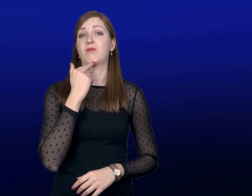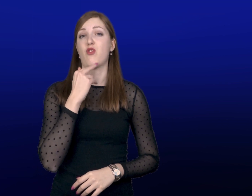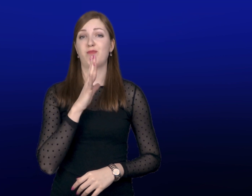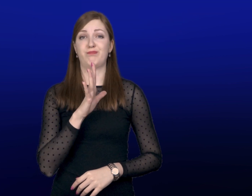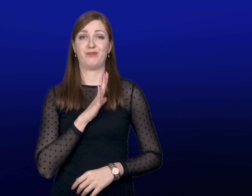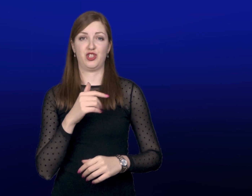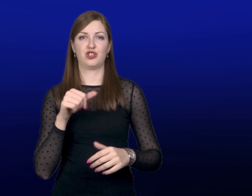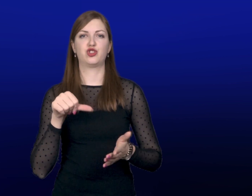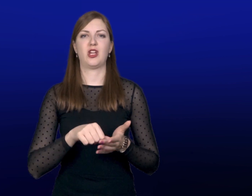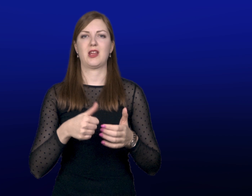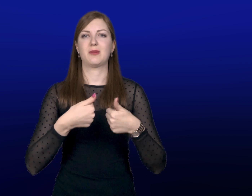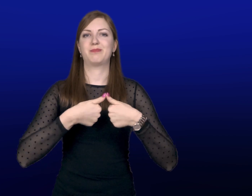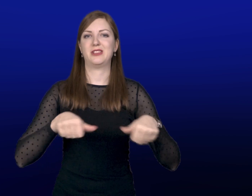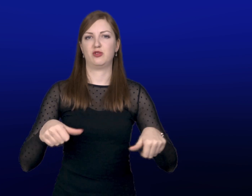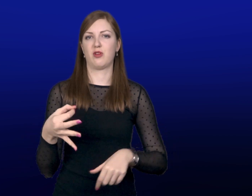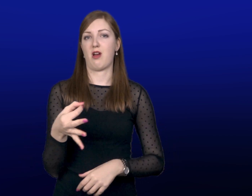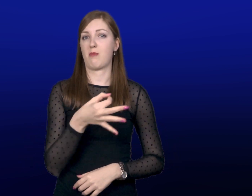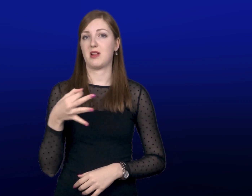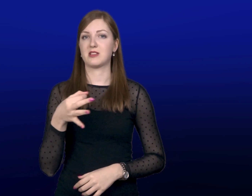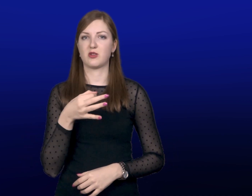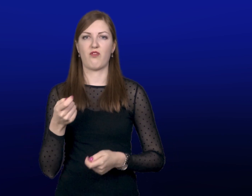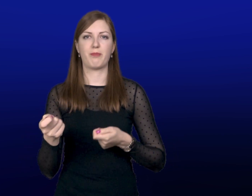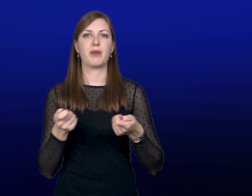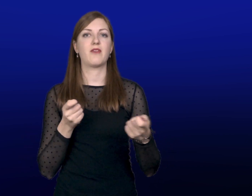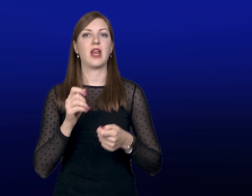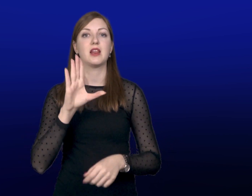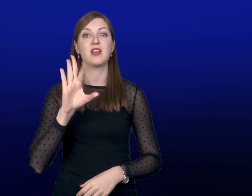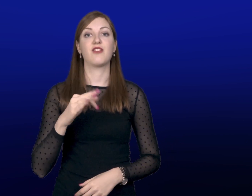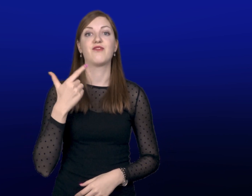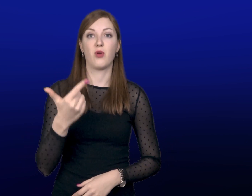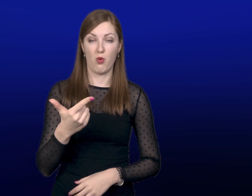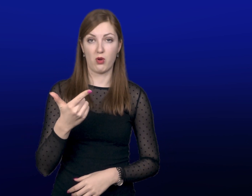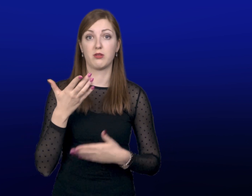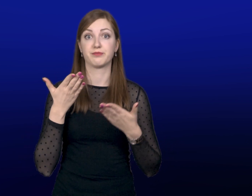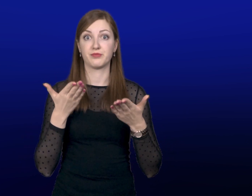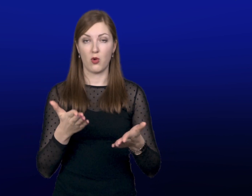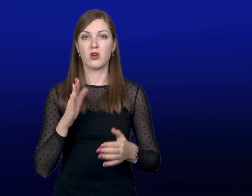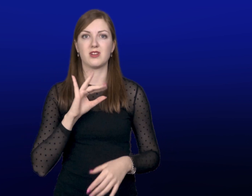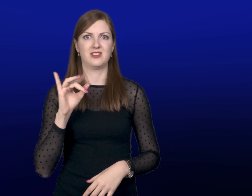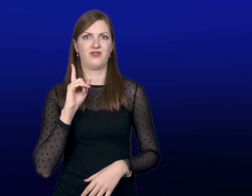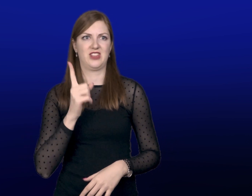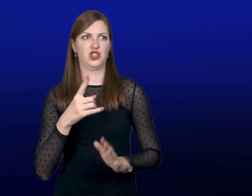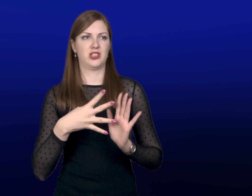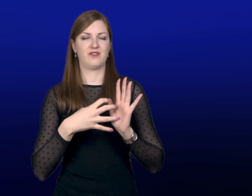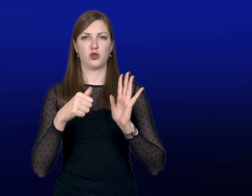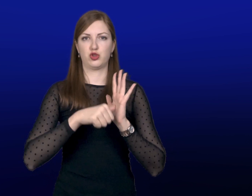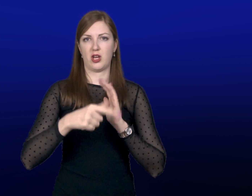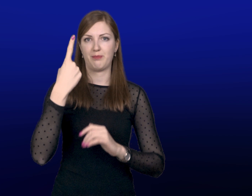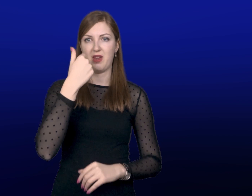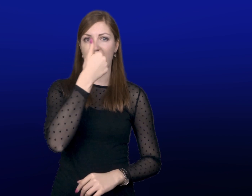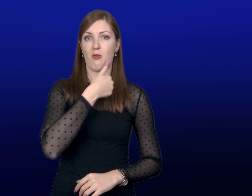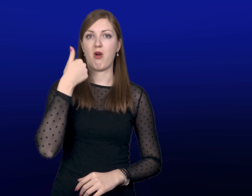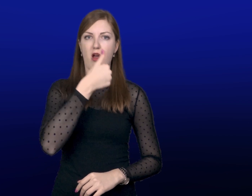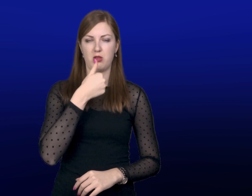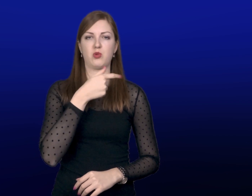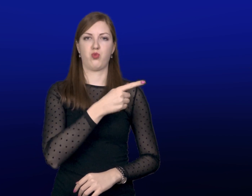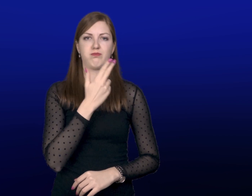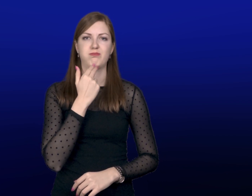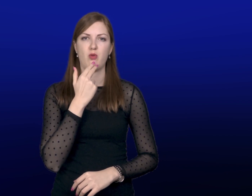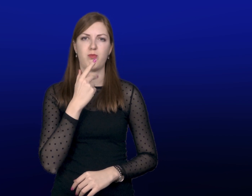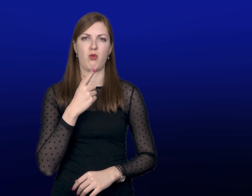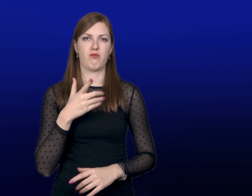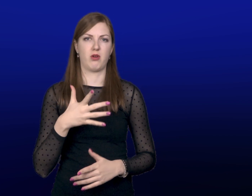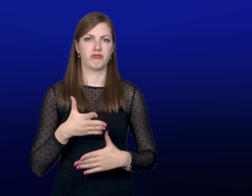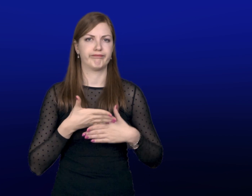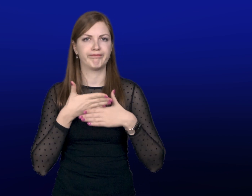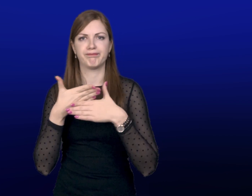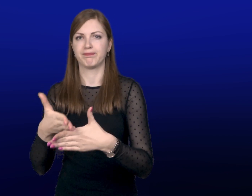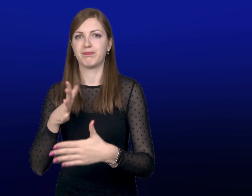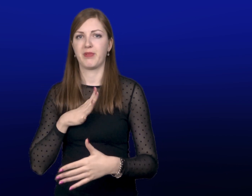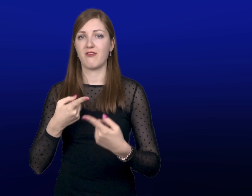Являясь членом Президиума областного правления ВОГ, в 1961 году Н.В. Бобова оказала большую помощь